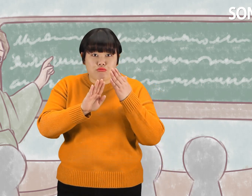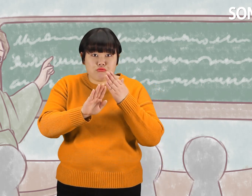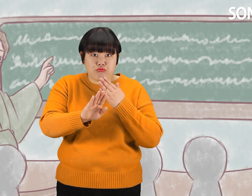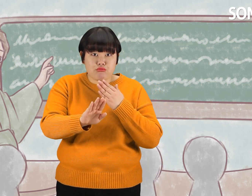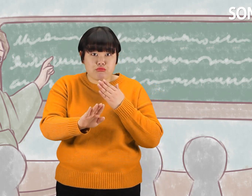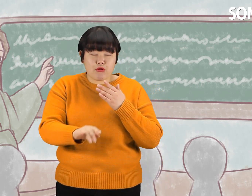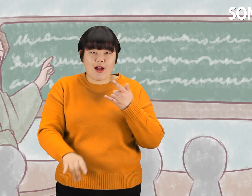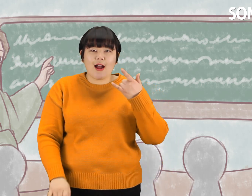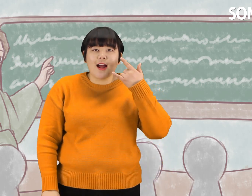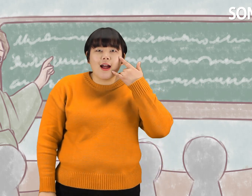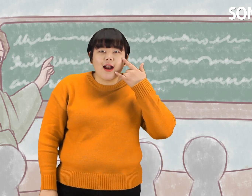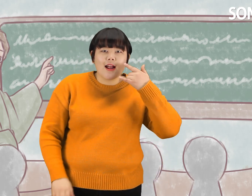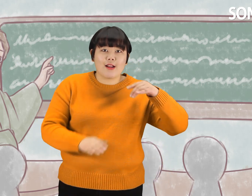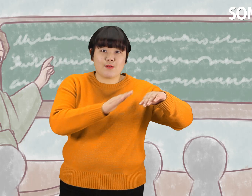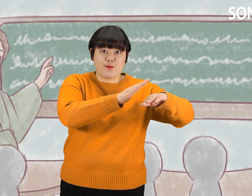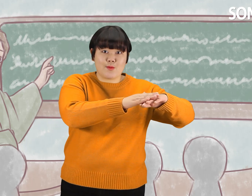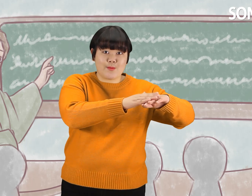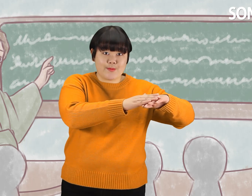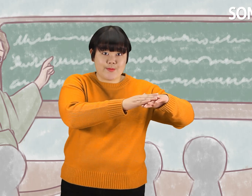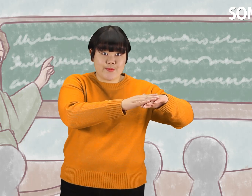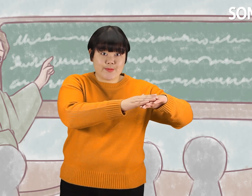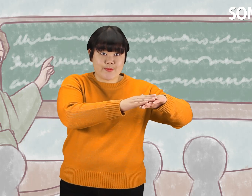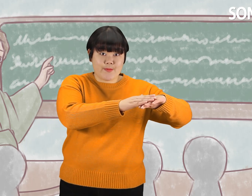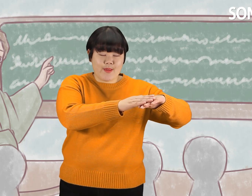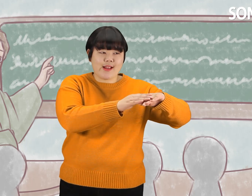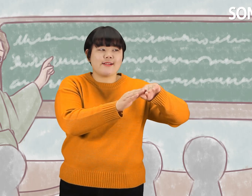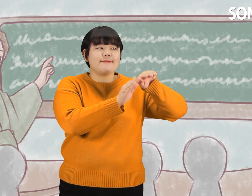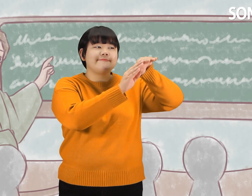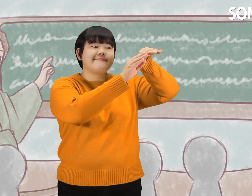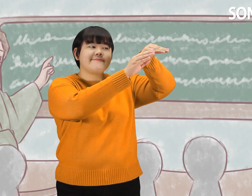ヘレンは難しい訓練をよく耐え取り出し。